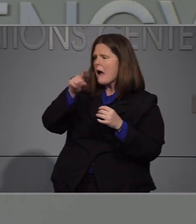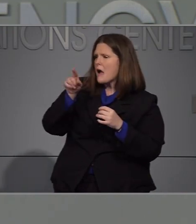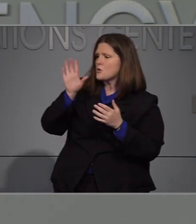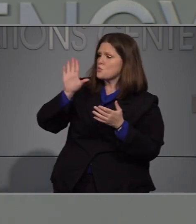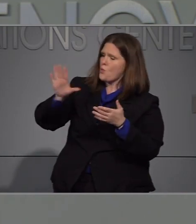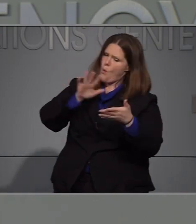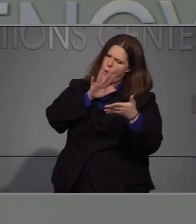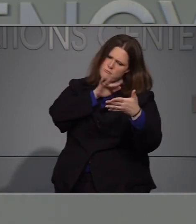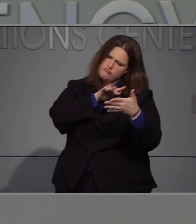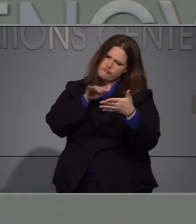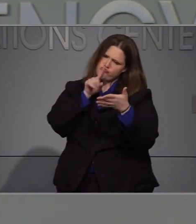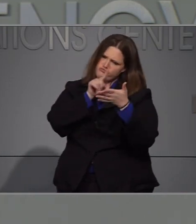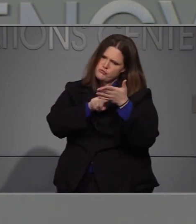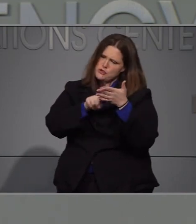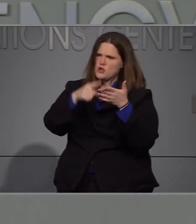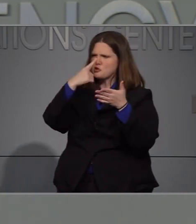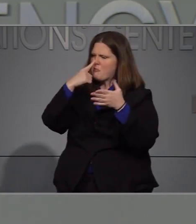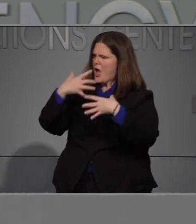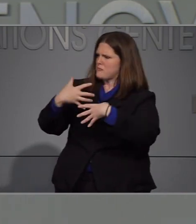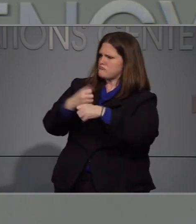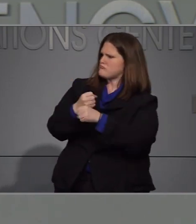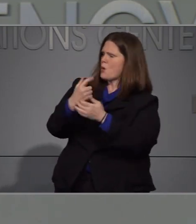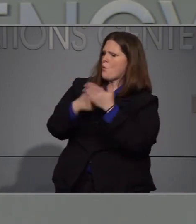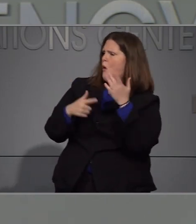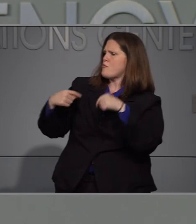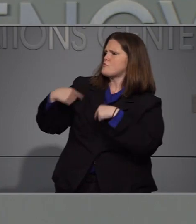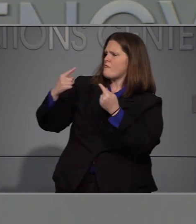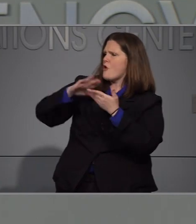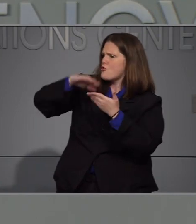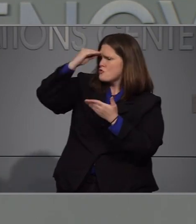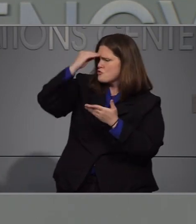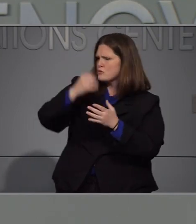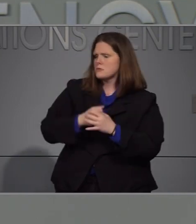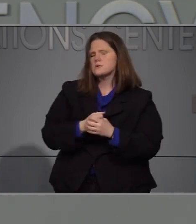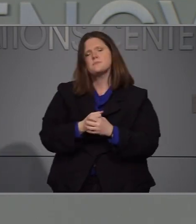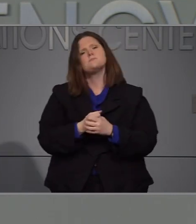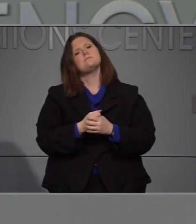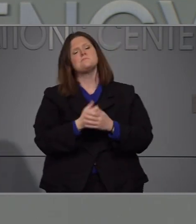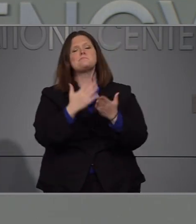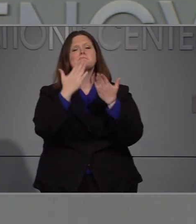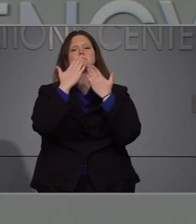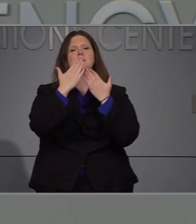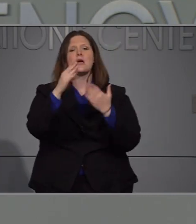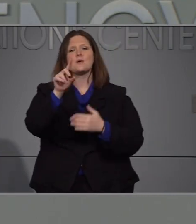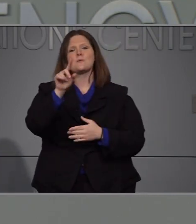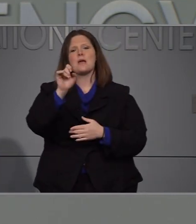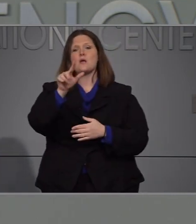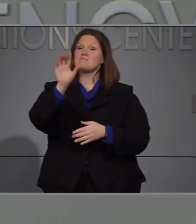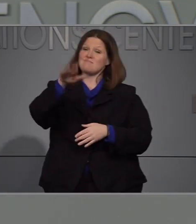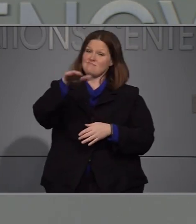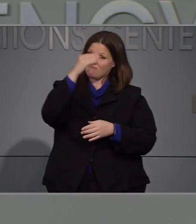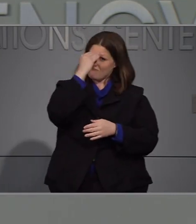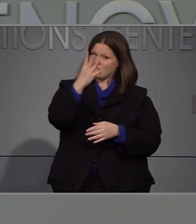Pudiera en resumen me lo que ha aprendido acerca de este tema. Respuesta, gracias este año.